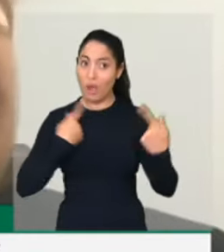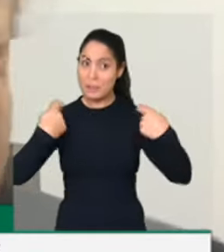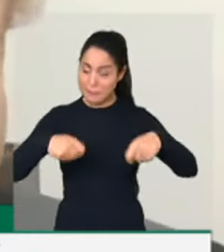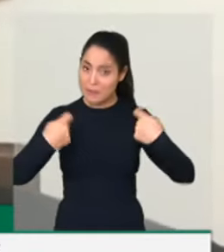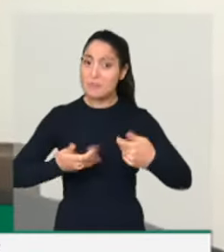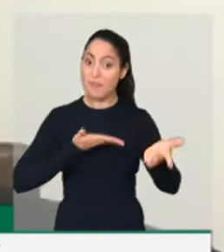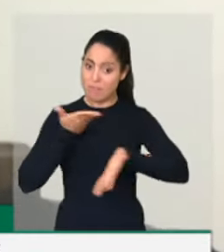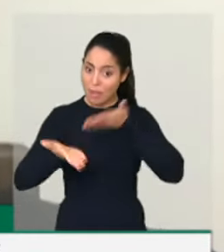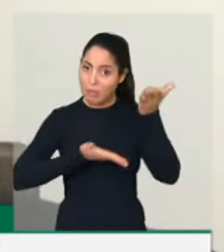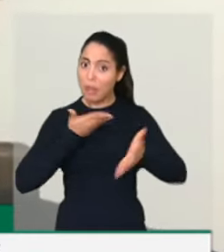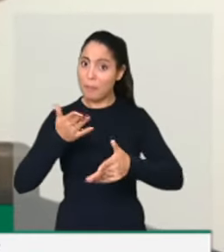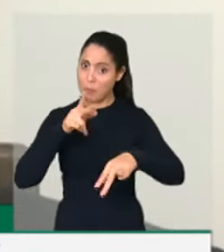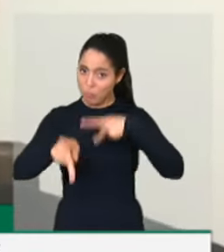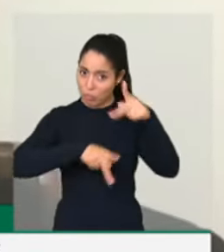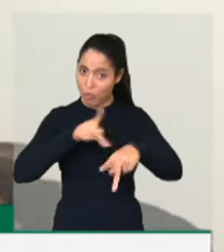ACORDO. EU QUERO FAZER UMA PERGUNTA, ESSE PROJETO DE